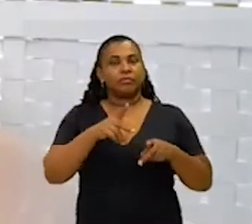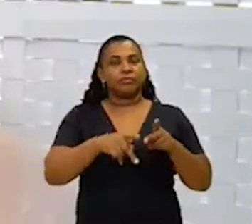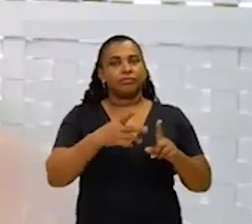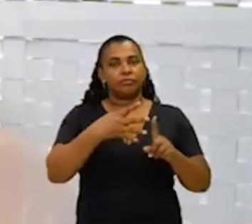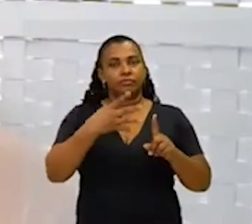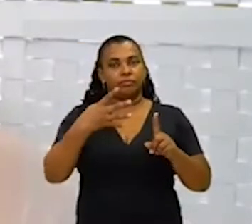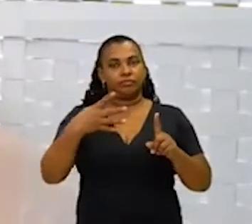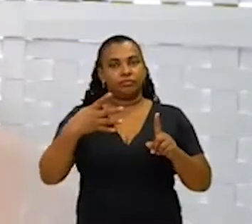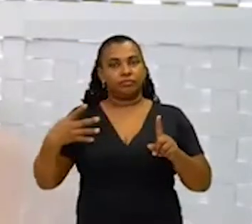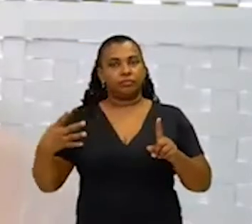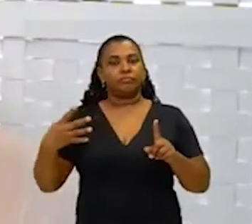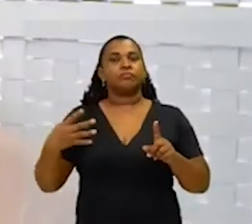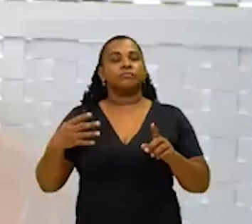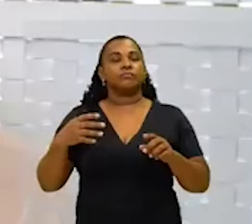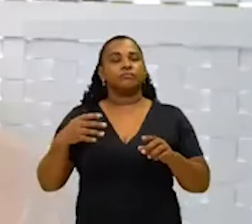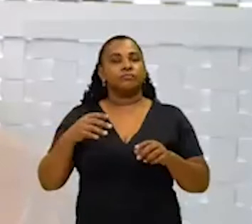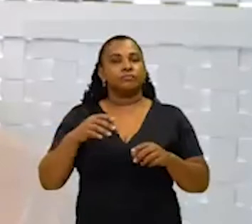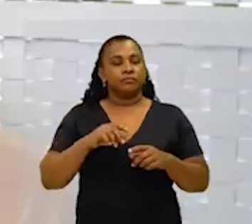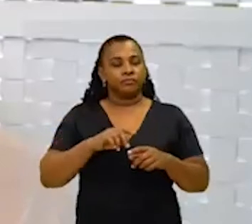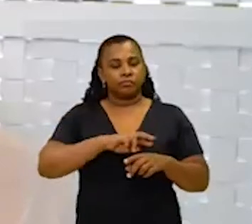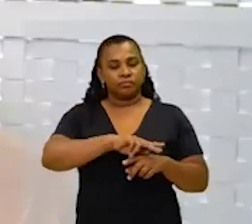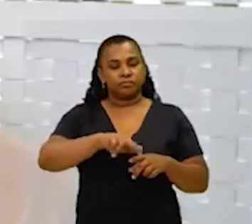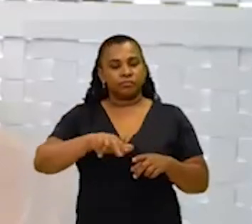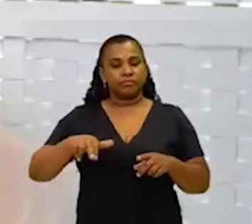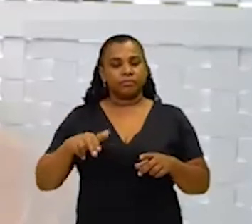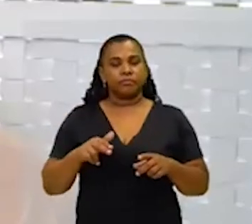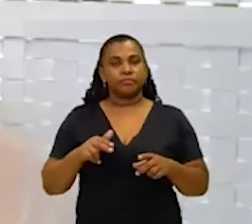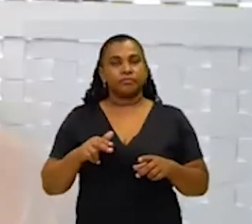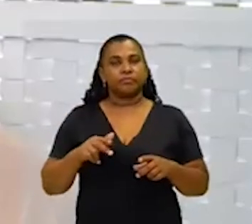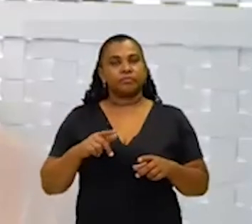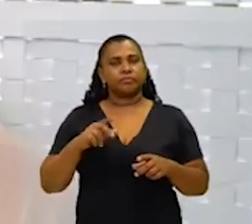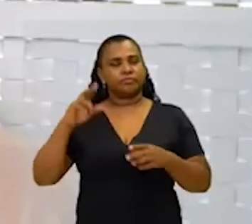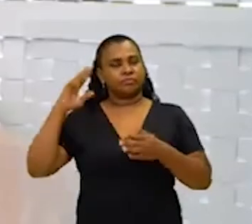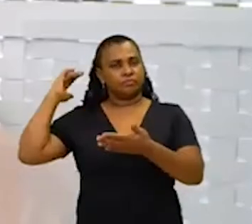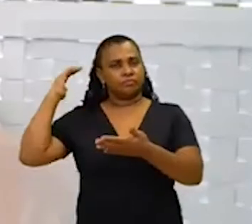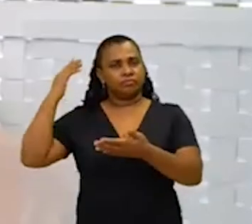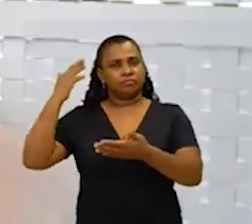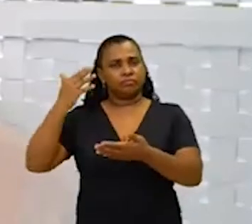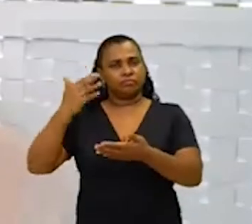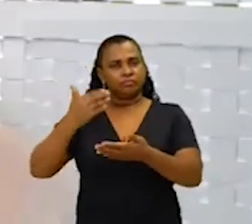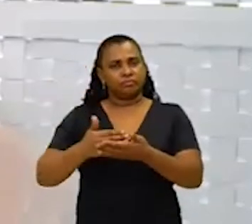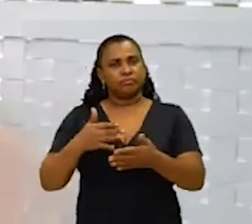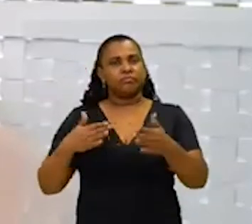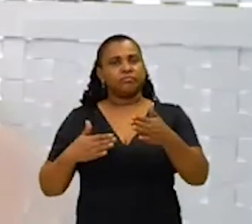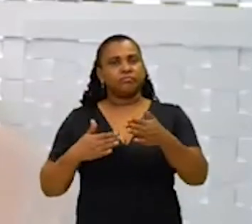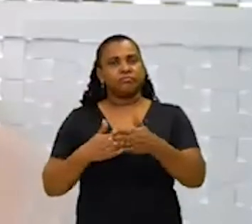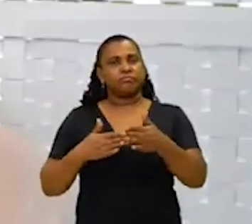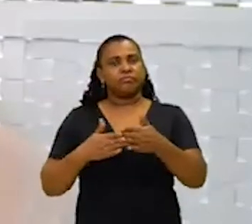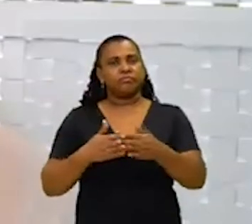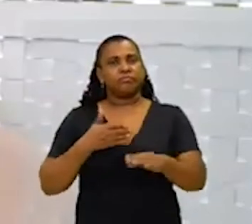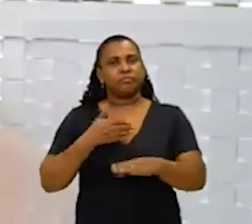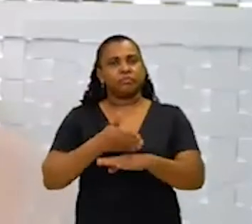travestis o que faz e tem historicamente em pedido acesso a direitos fundamentais em nosso